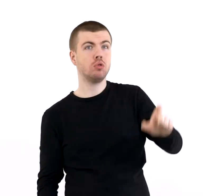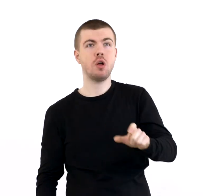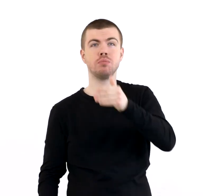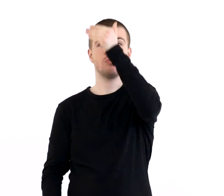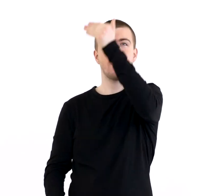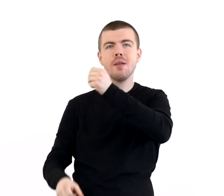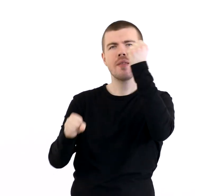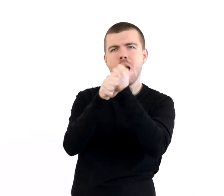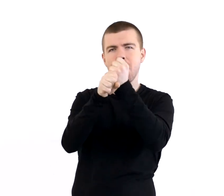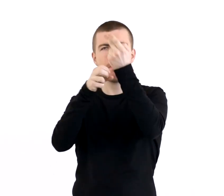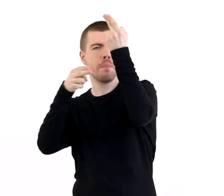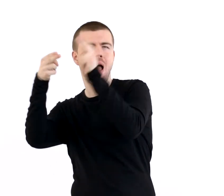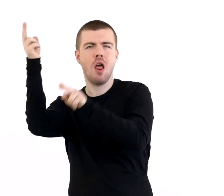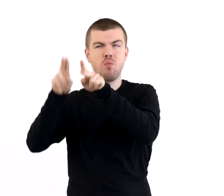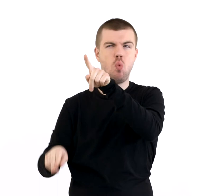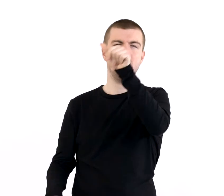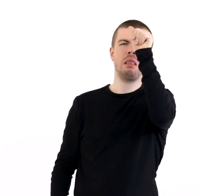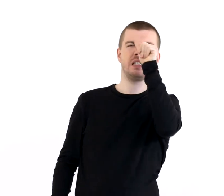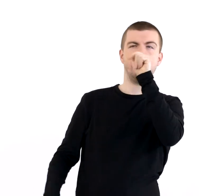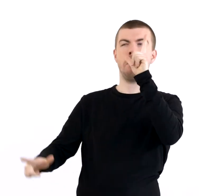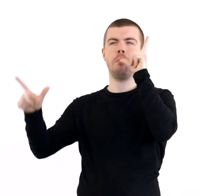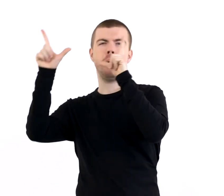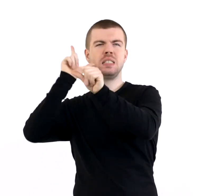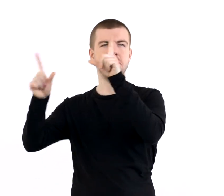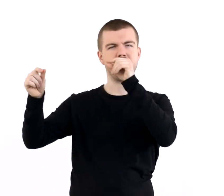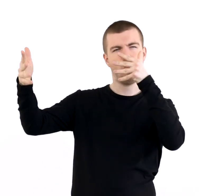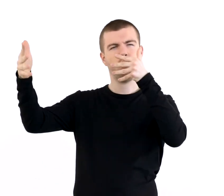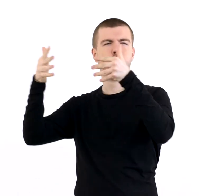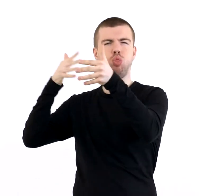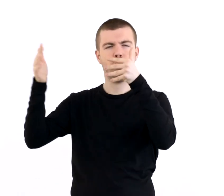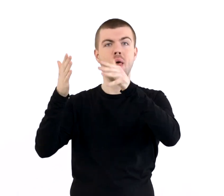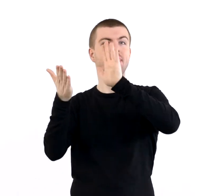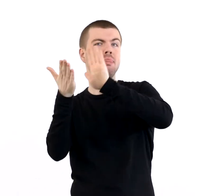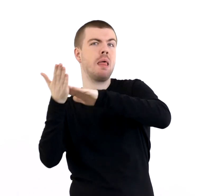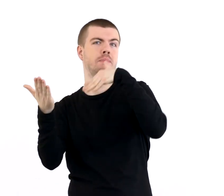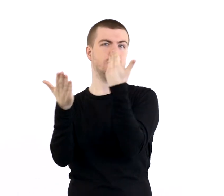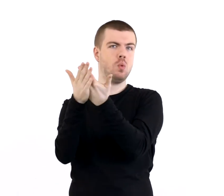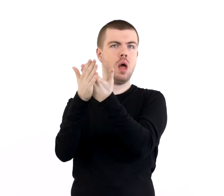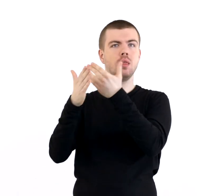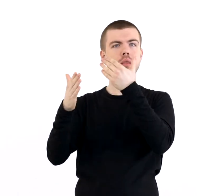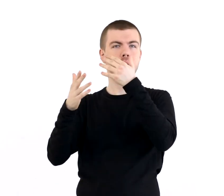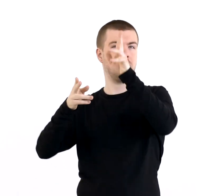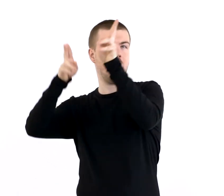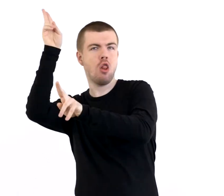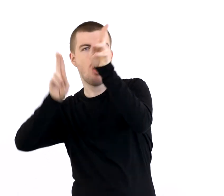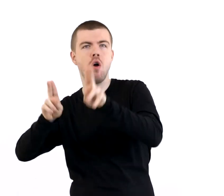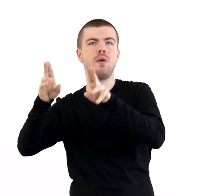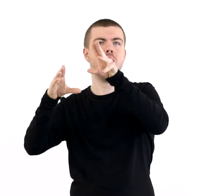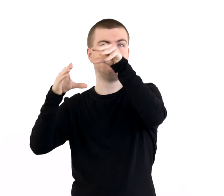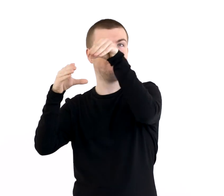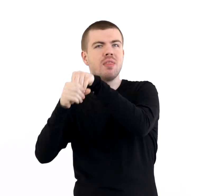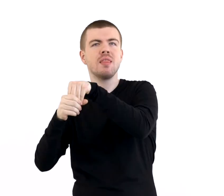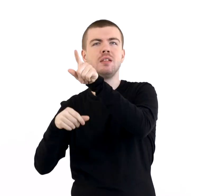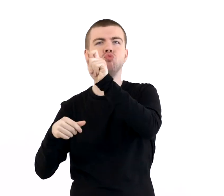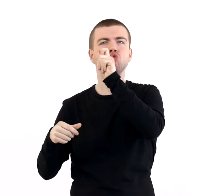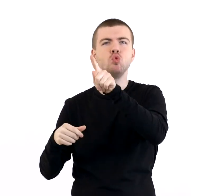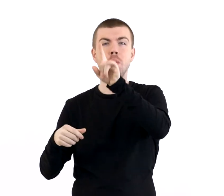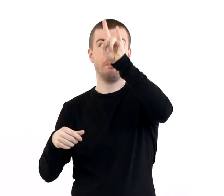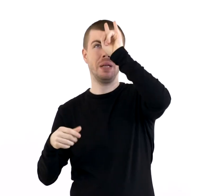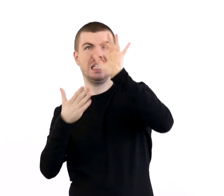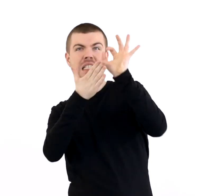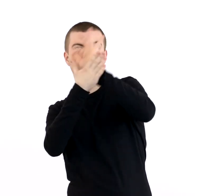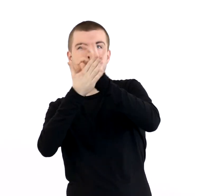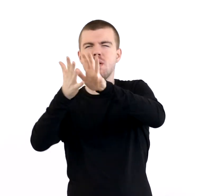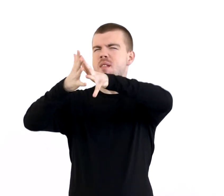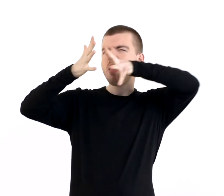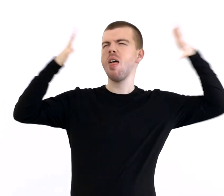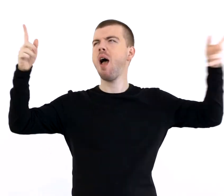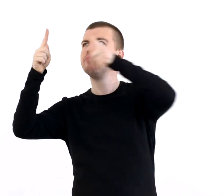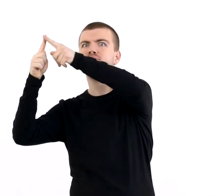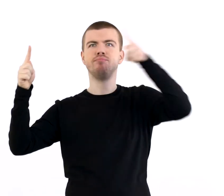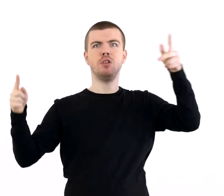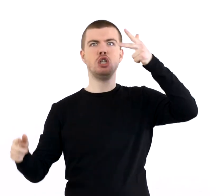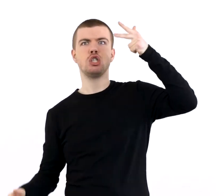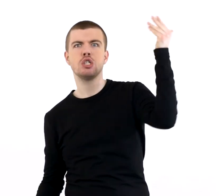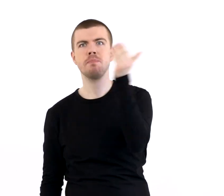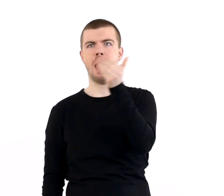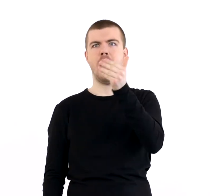Twórca zastosował elementy tzw. perspektywy skręconej: np. w malowidle przedstawiającym byka (rysunek wielkości 3 m)